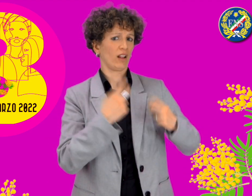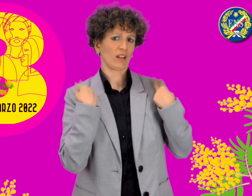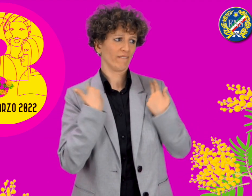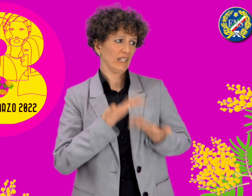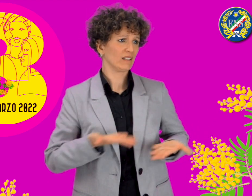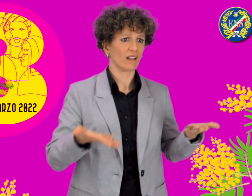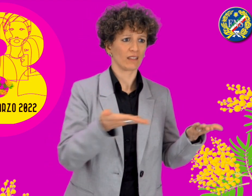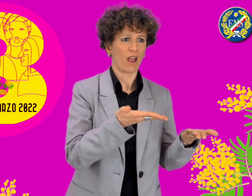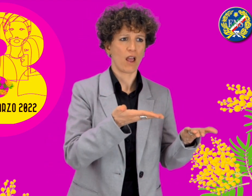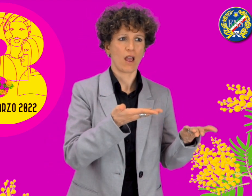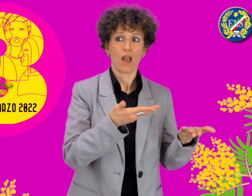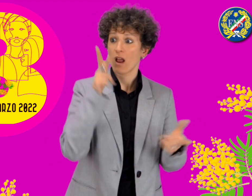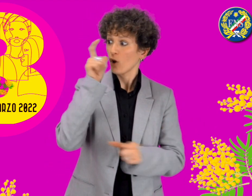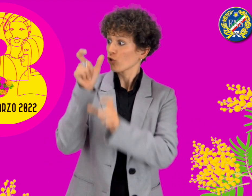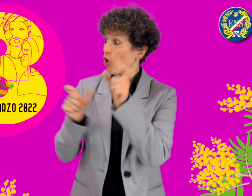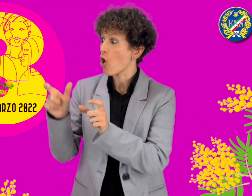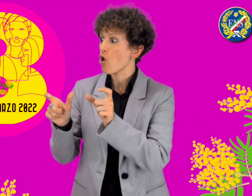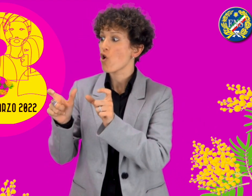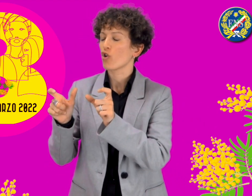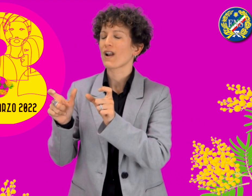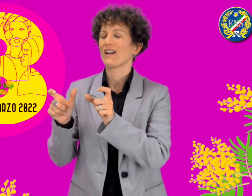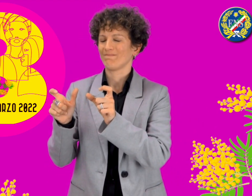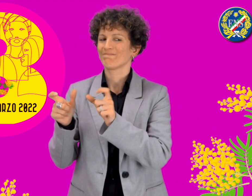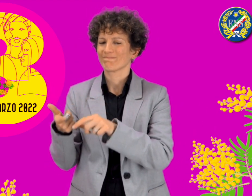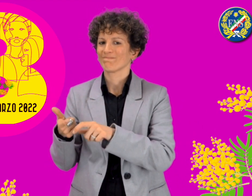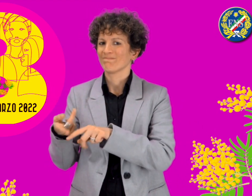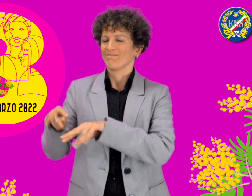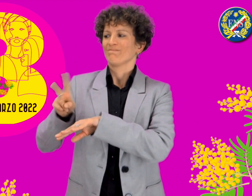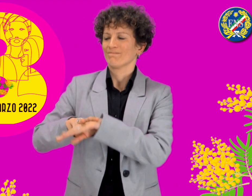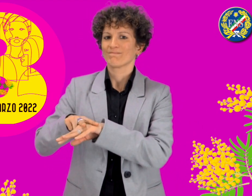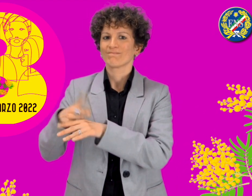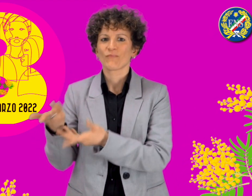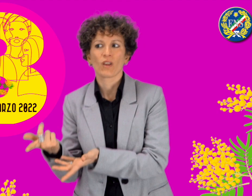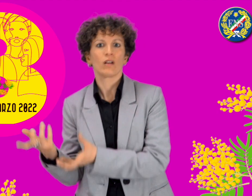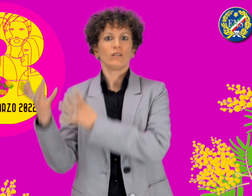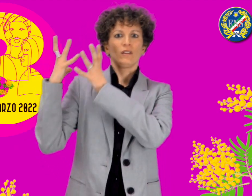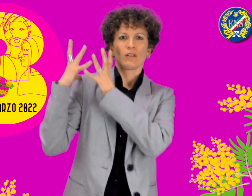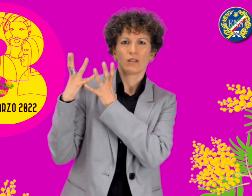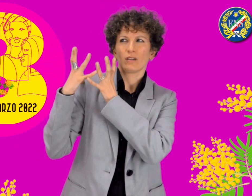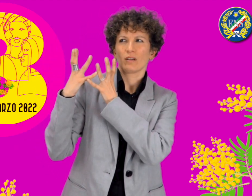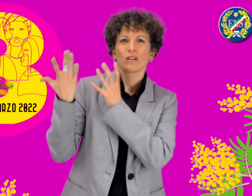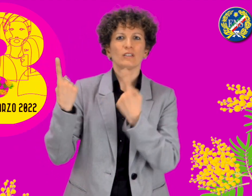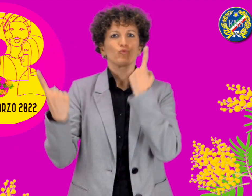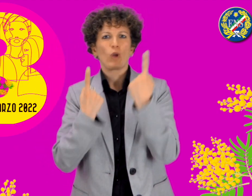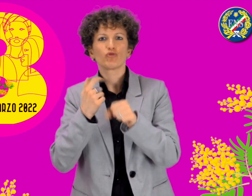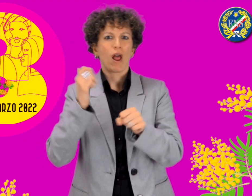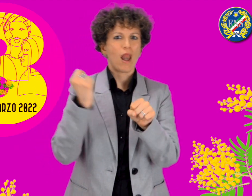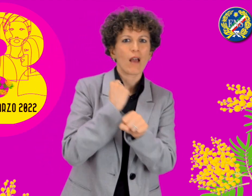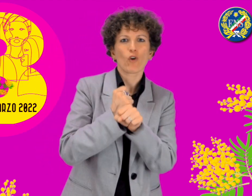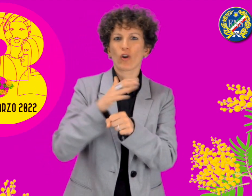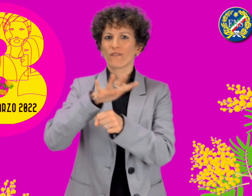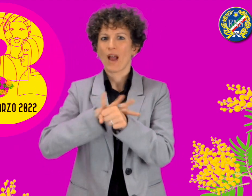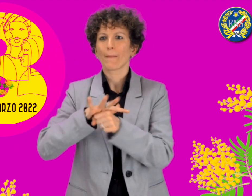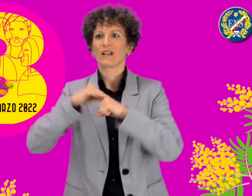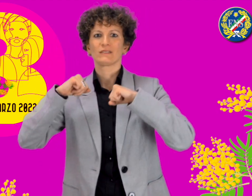La crisi sanitaria che stiamo ancora vivendo, infatti, sta ricadendo in gran parte sulle spalle delle donne, che sono le maggiormente